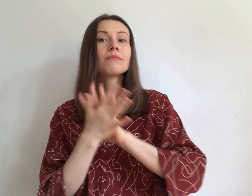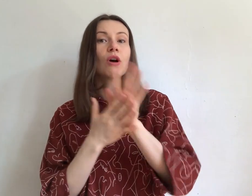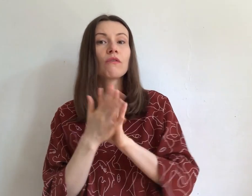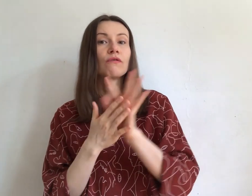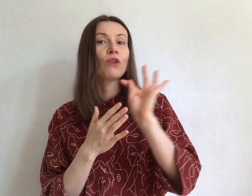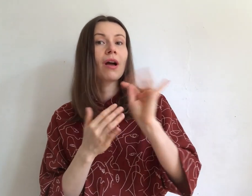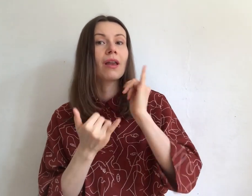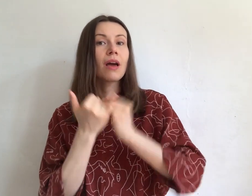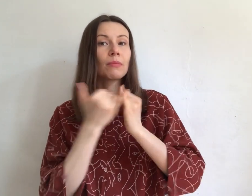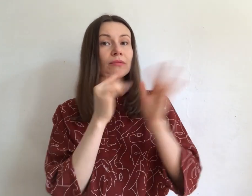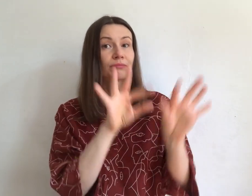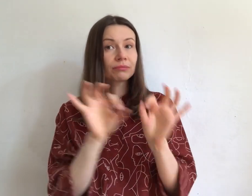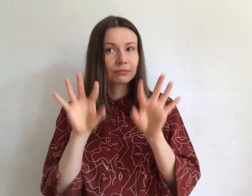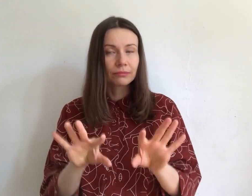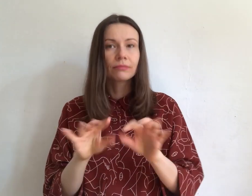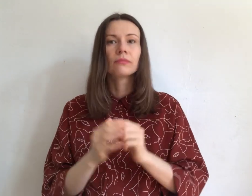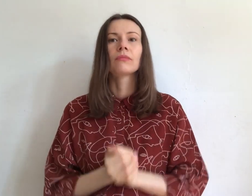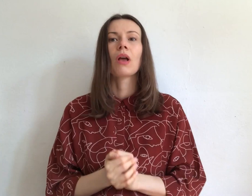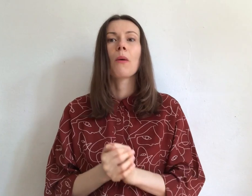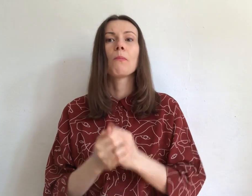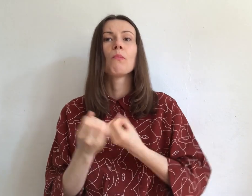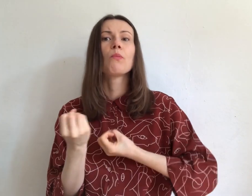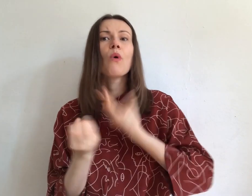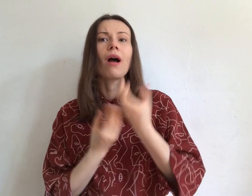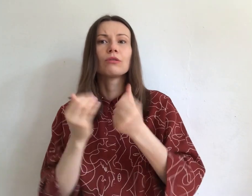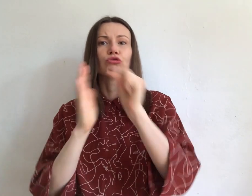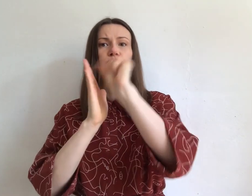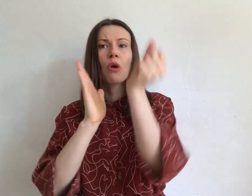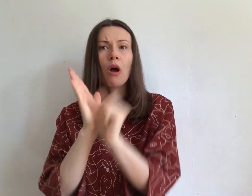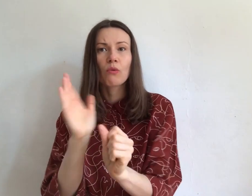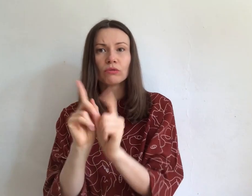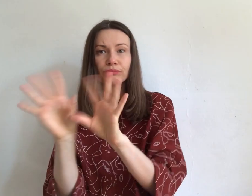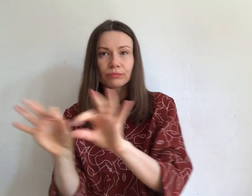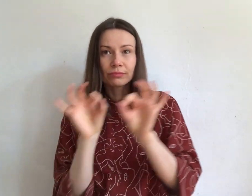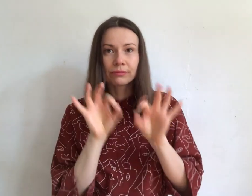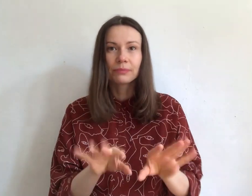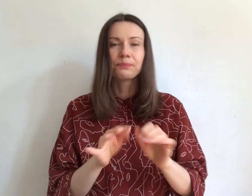elementów języka migowego, poezji kształtu.